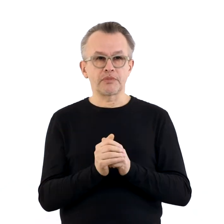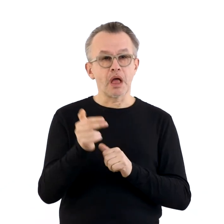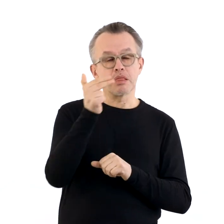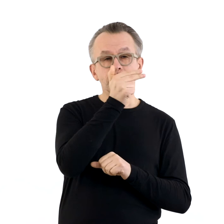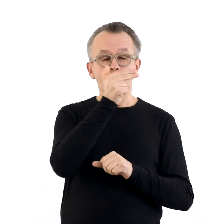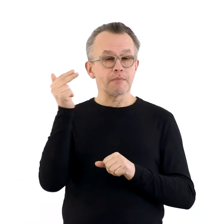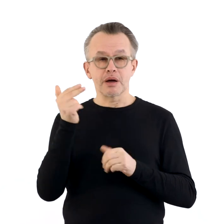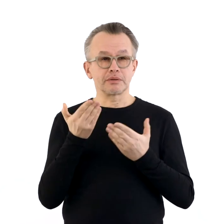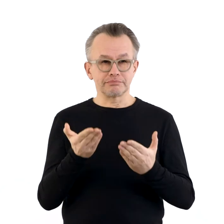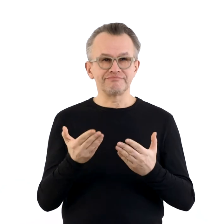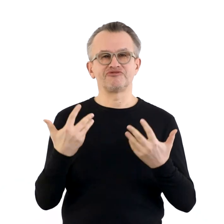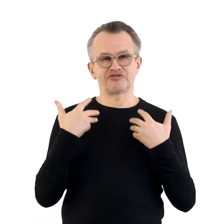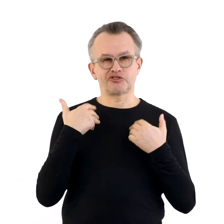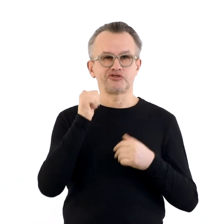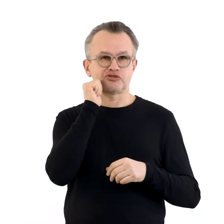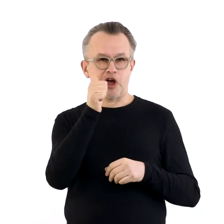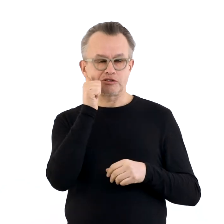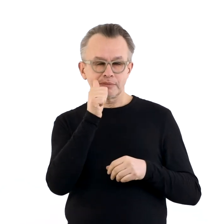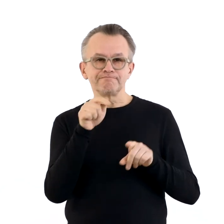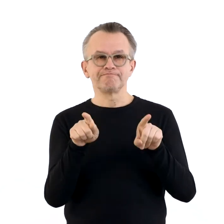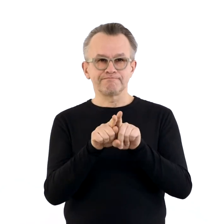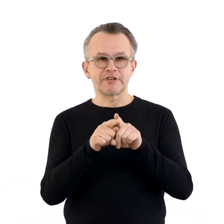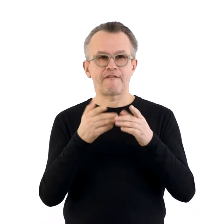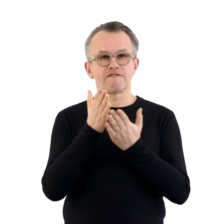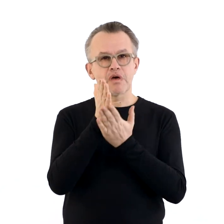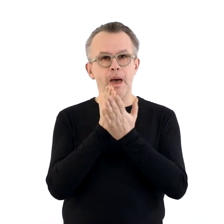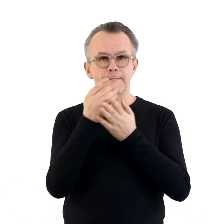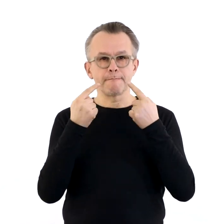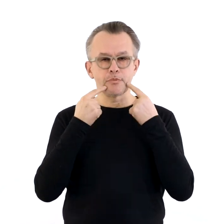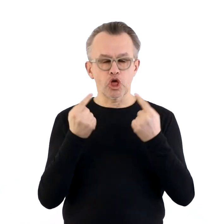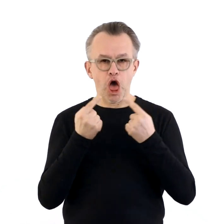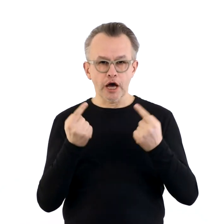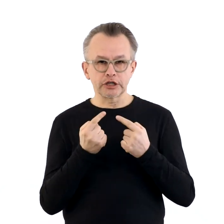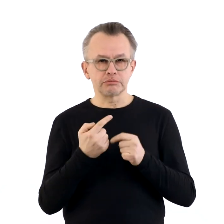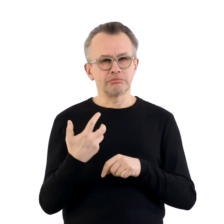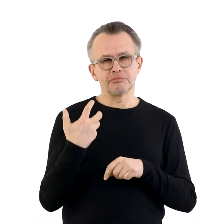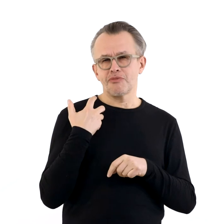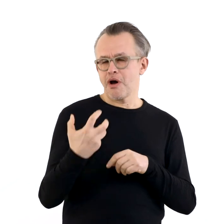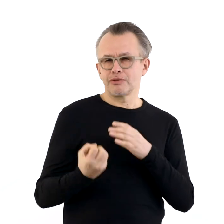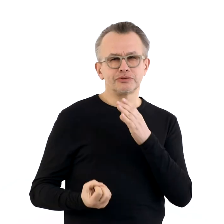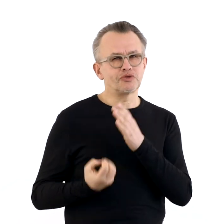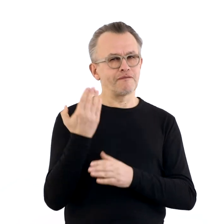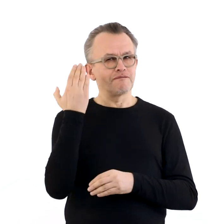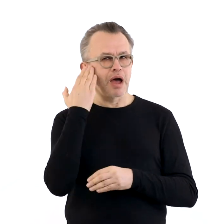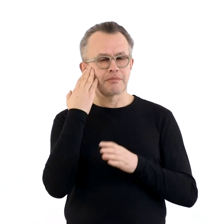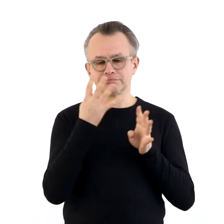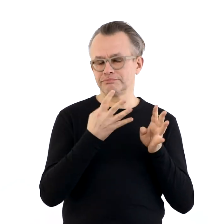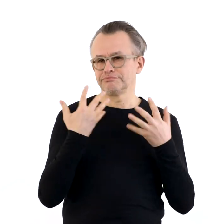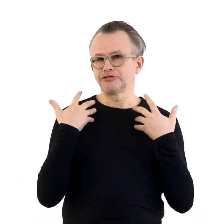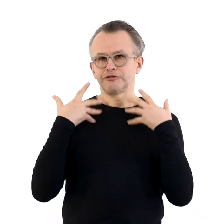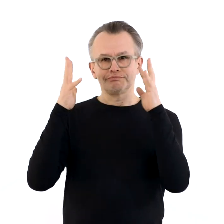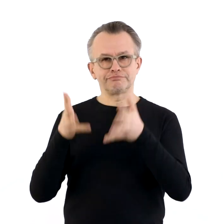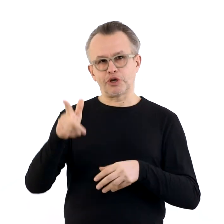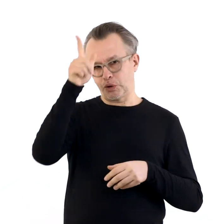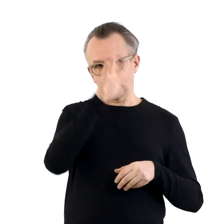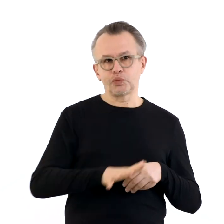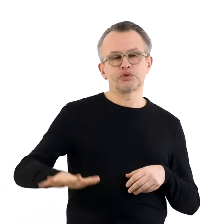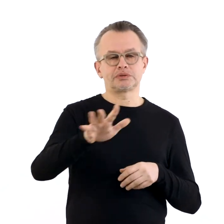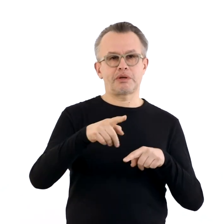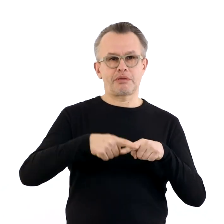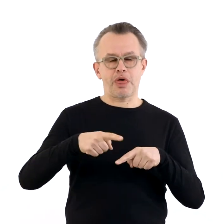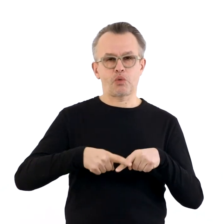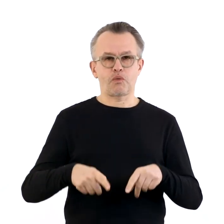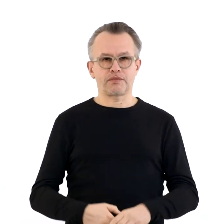Tematyka pochodzi z życia codziennego i wierzeń mitologicznych pokazując zarazem bogate źródło wiedzy o zwyczajach Greków.